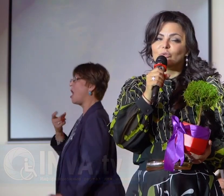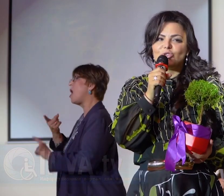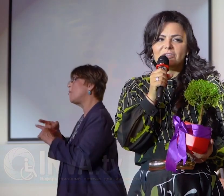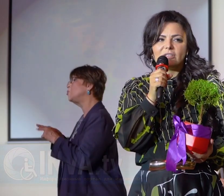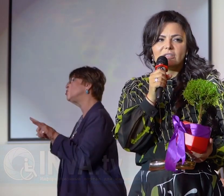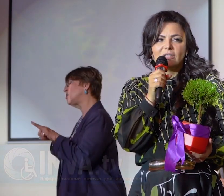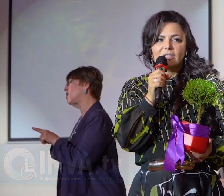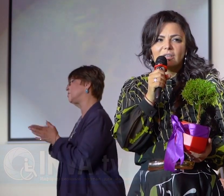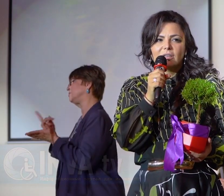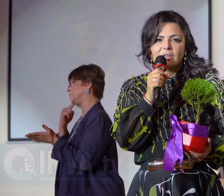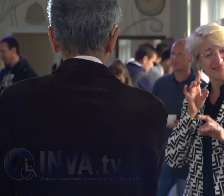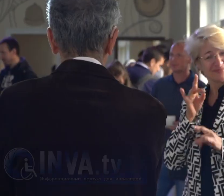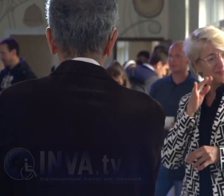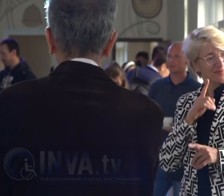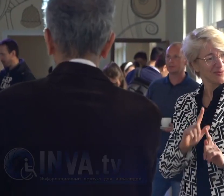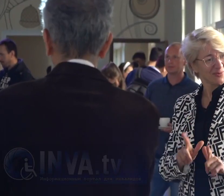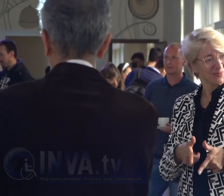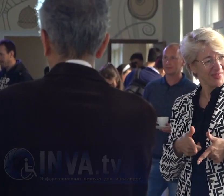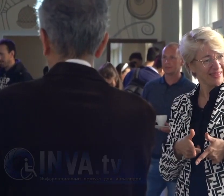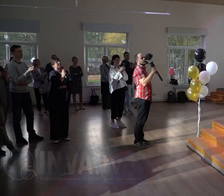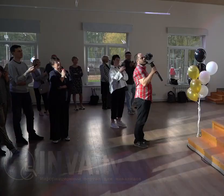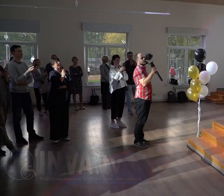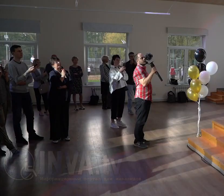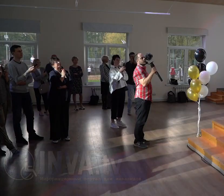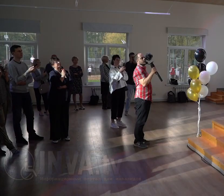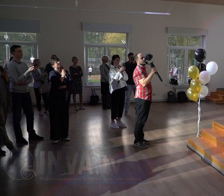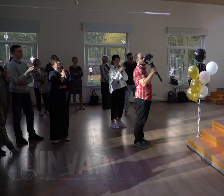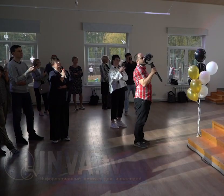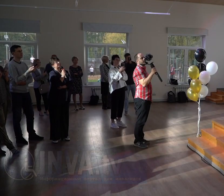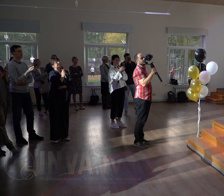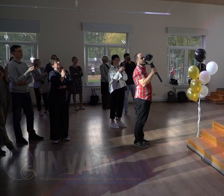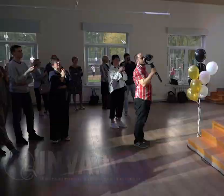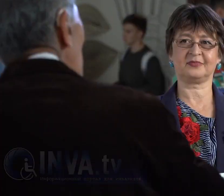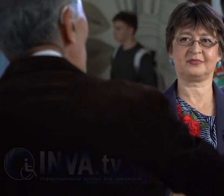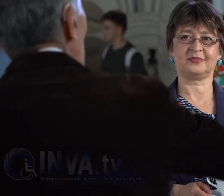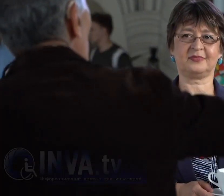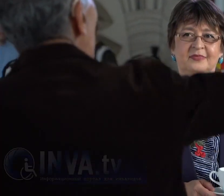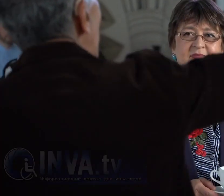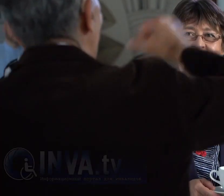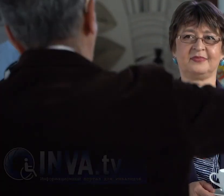не потому, что ему так хочется, а потому что так получилось.